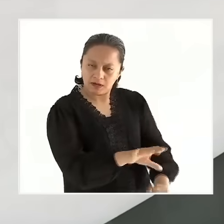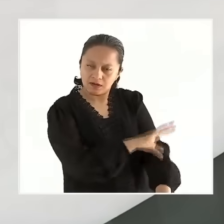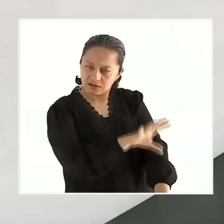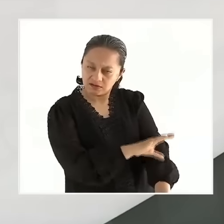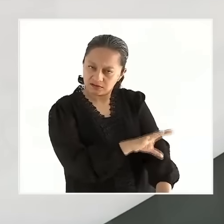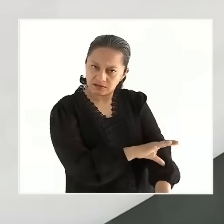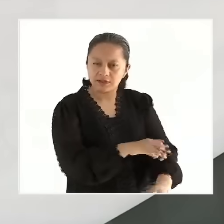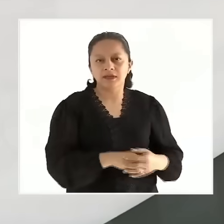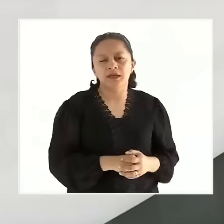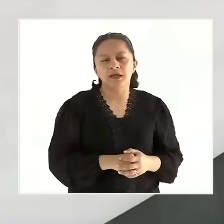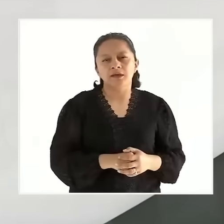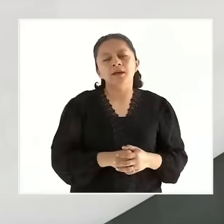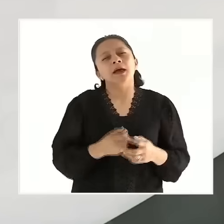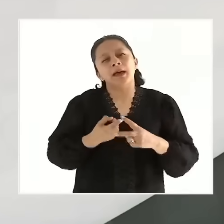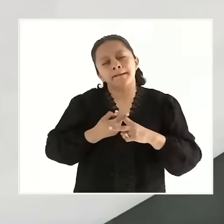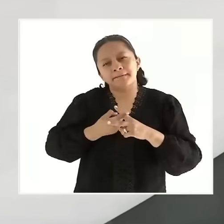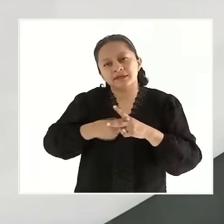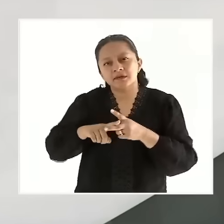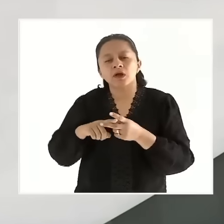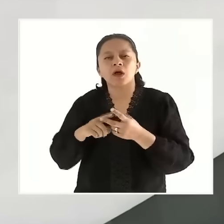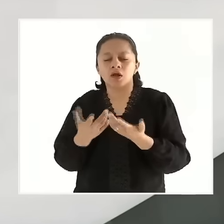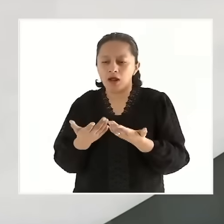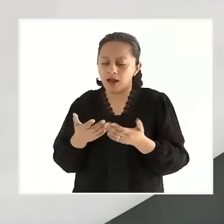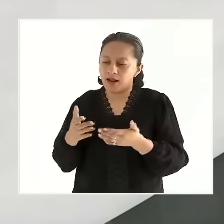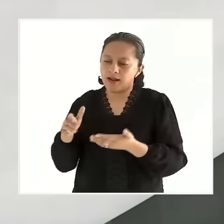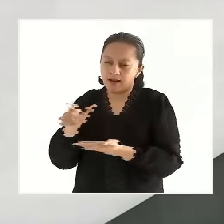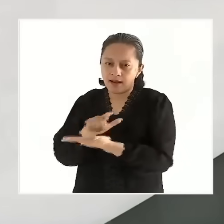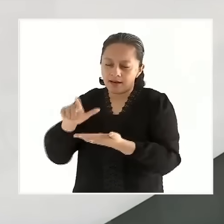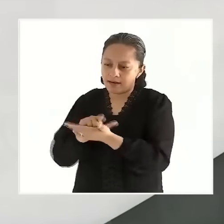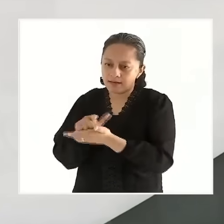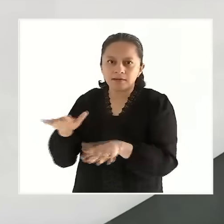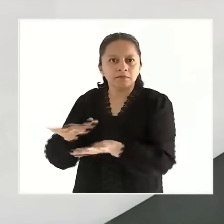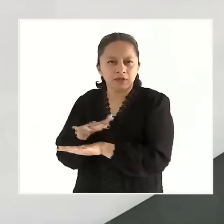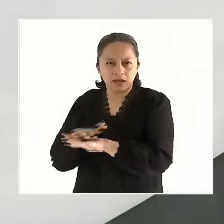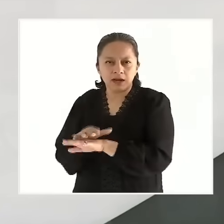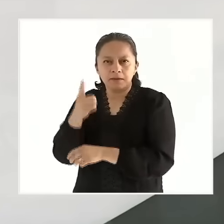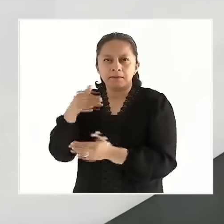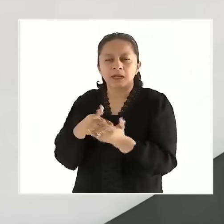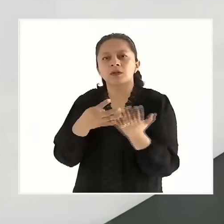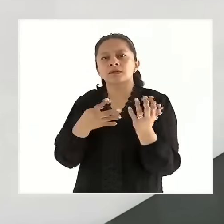iniciaron con modificaciones a la ley de servicio público en el 92, desde antes ya venía,